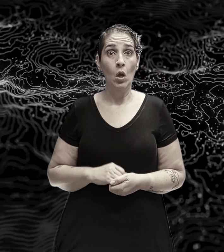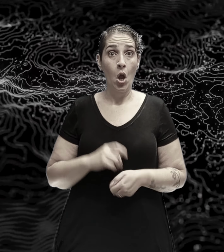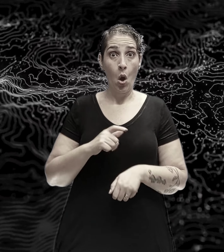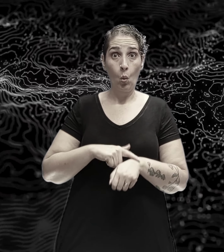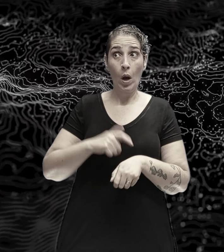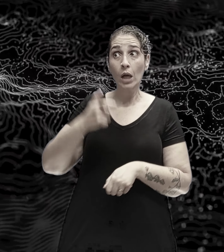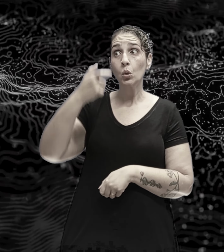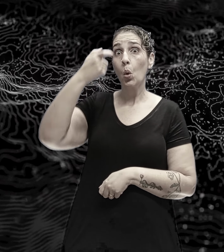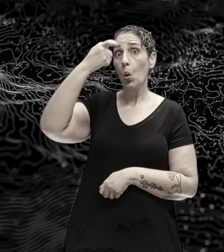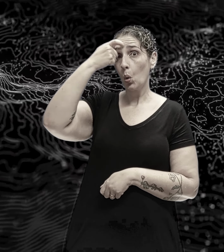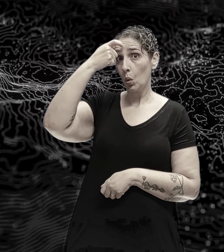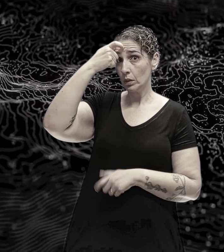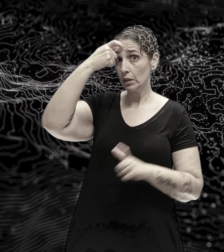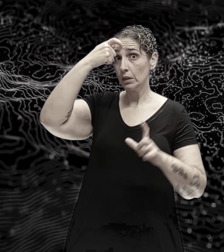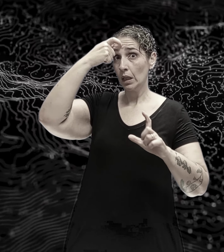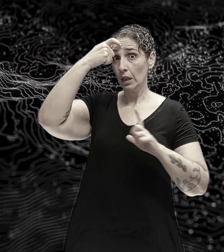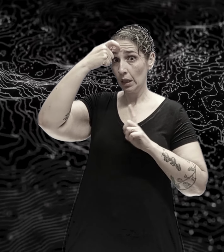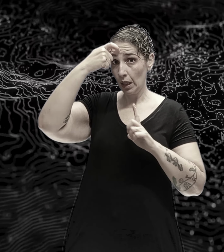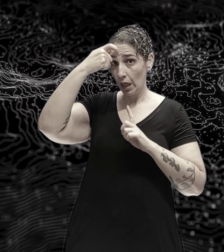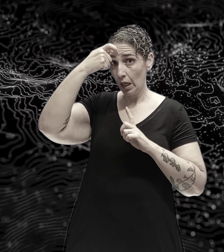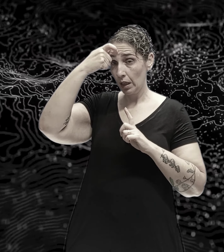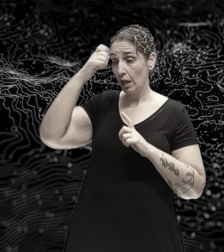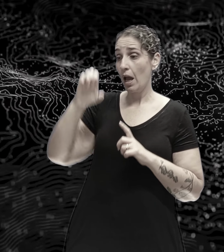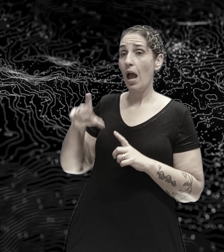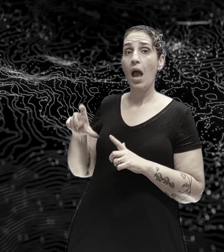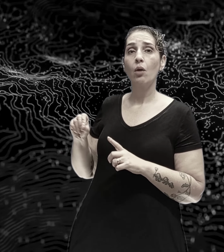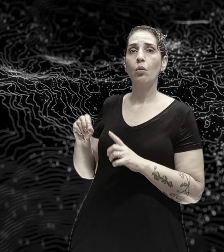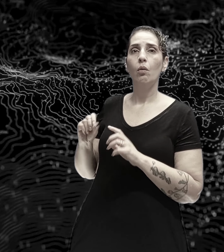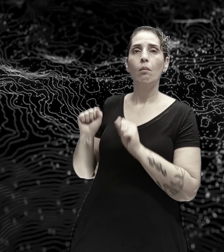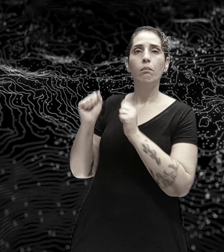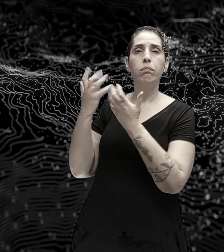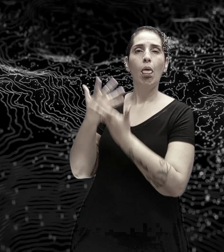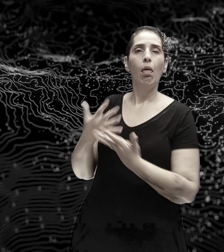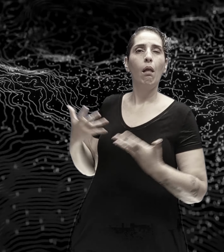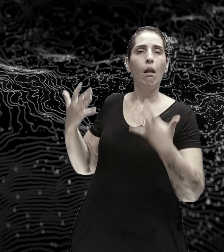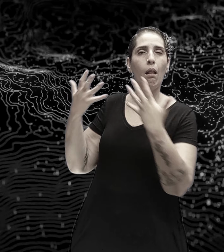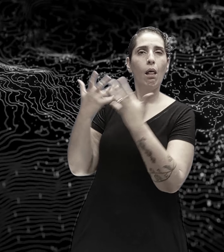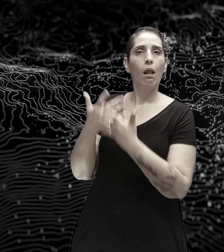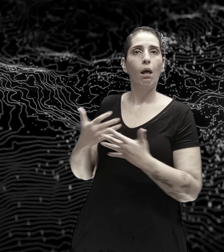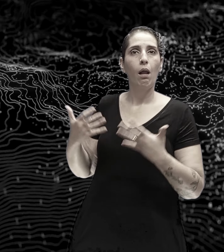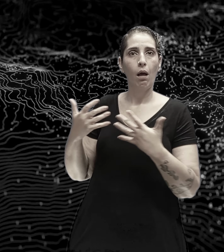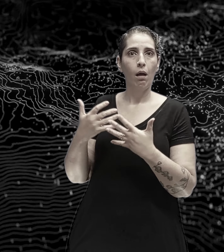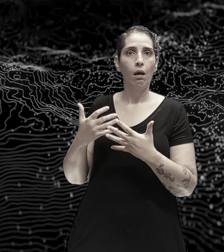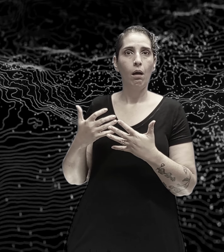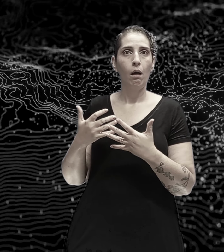Na luz da consciência. O ego se torna transparente. A prática da auto